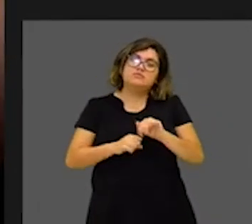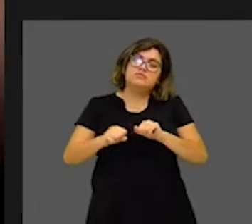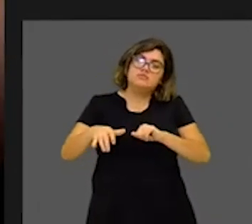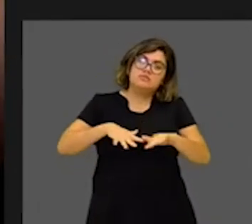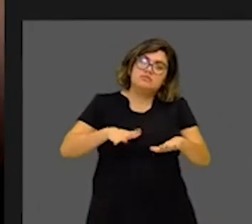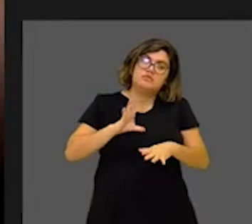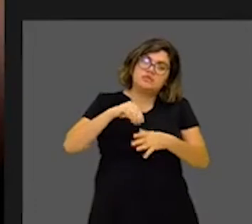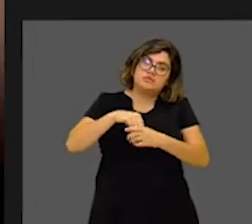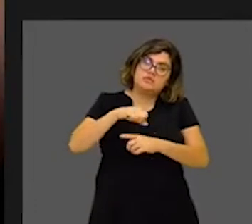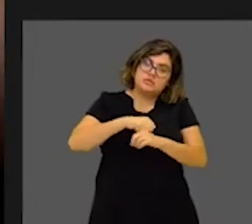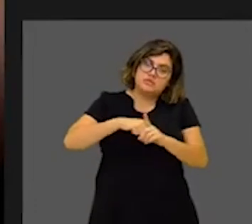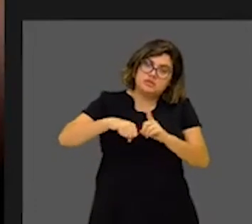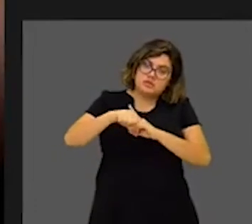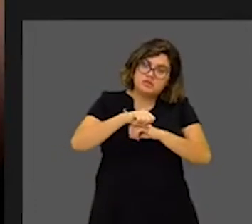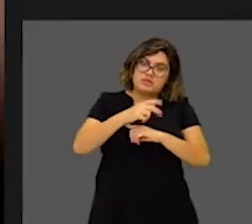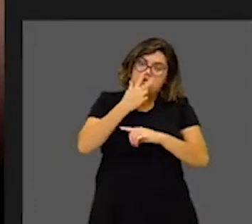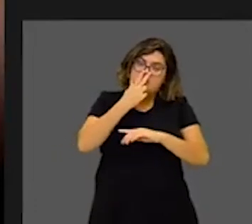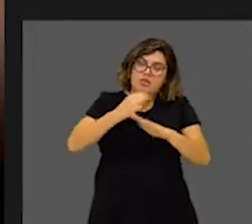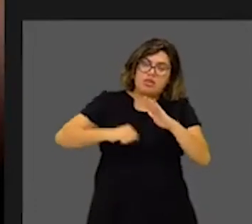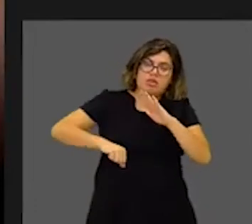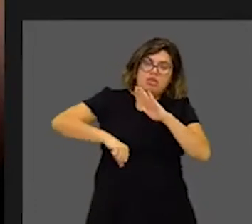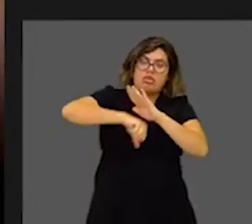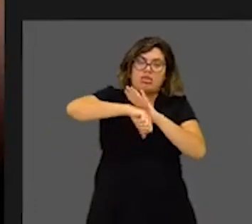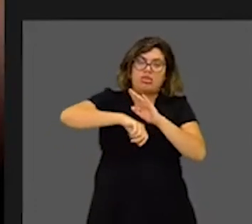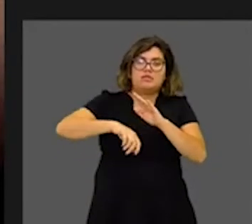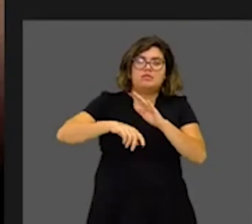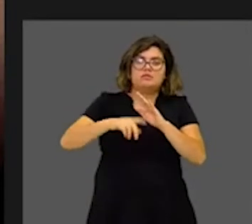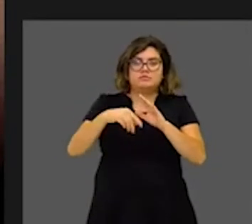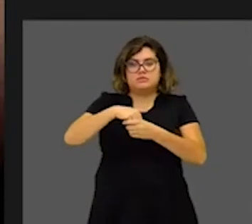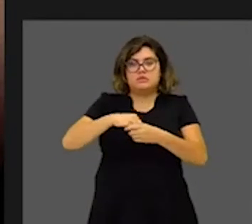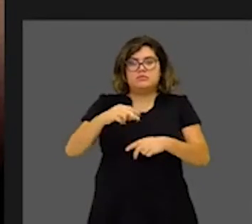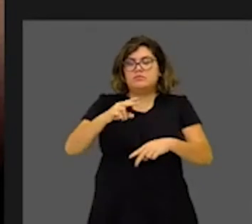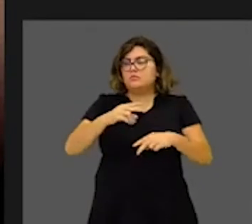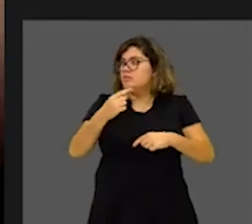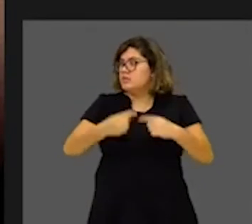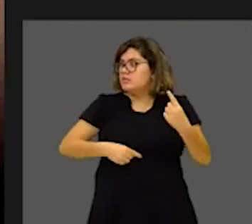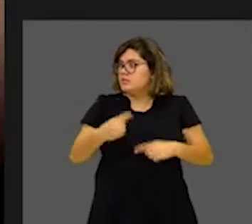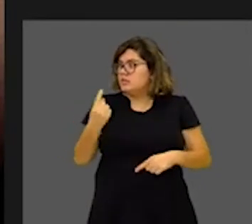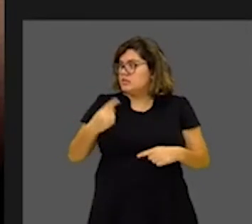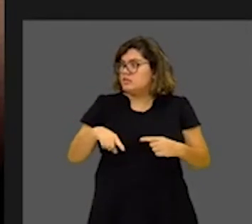de criminalização da política bem como da falta de colaboração institucional desses atores dos